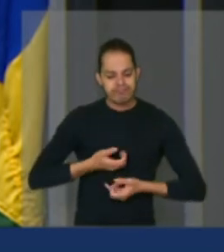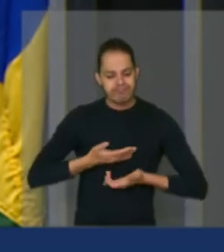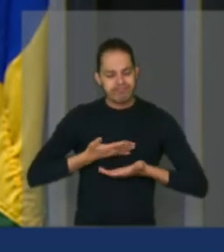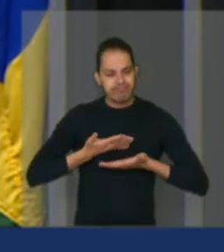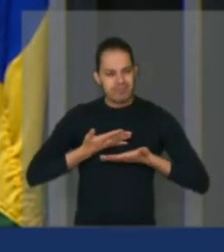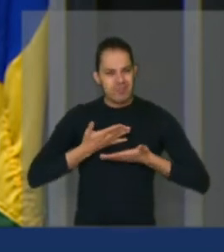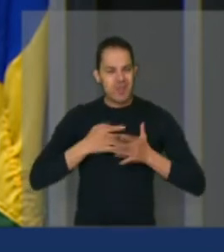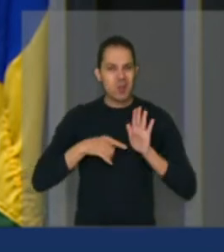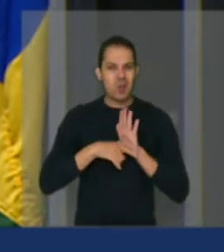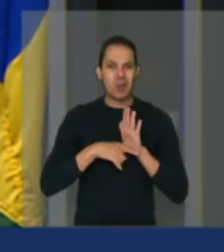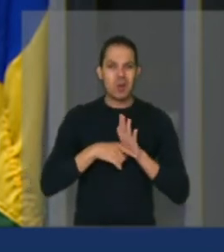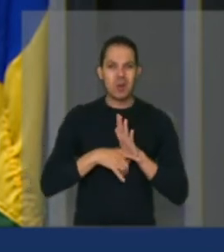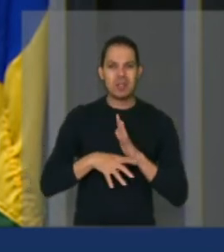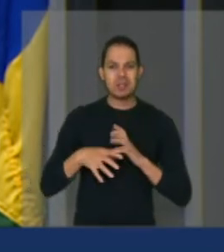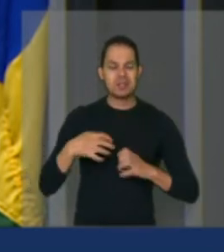NÃO SABEM LIDAR. ESSA